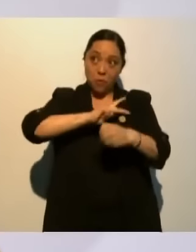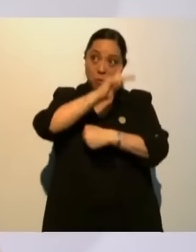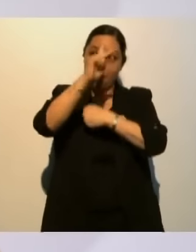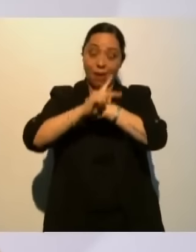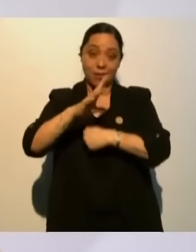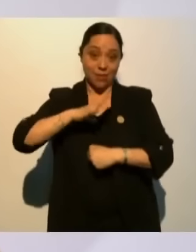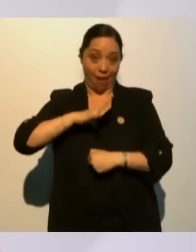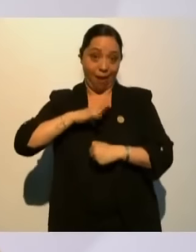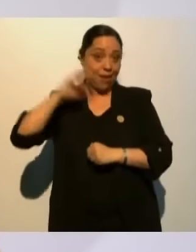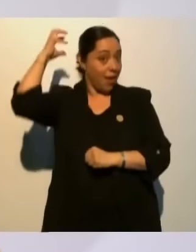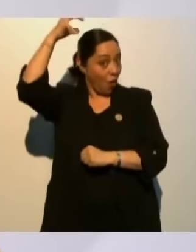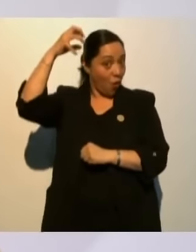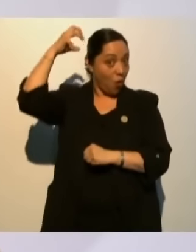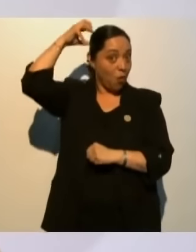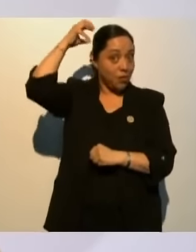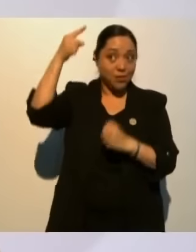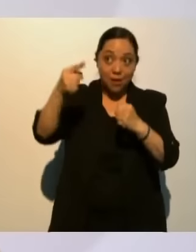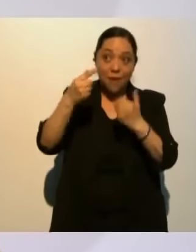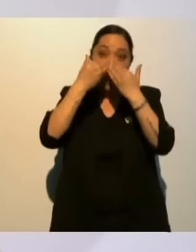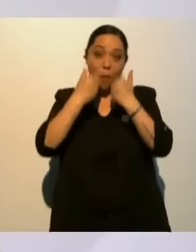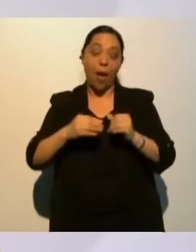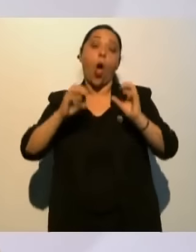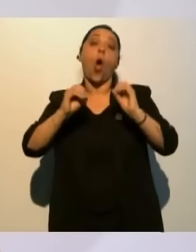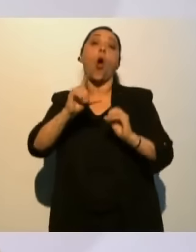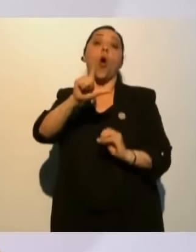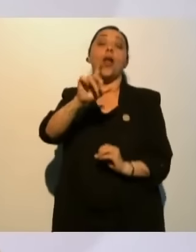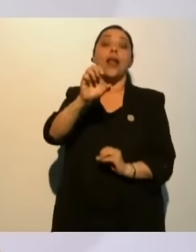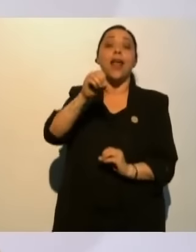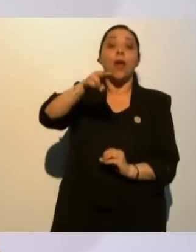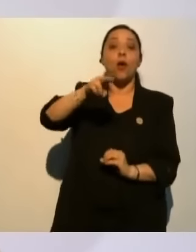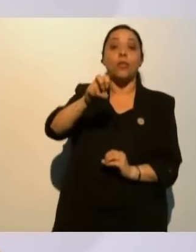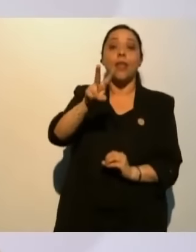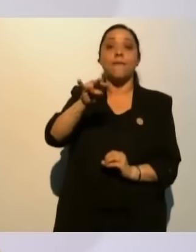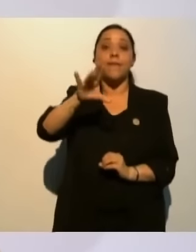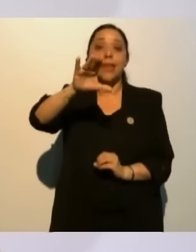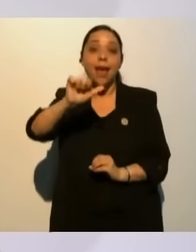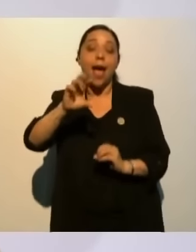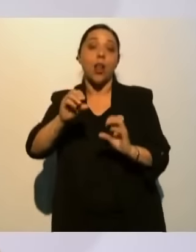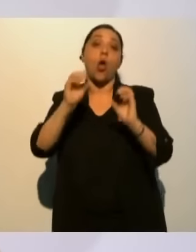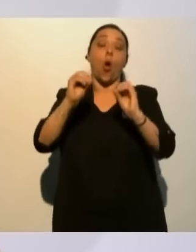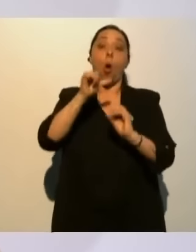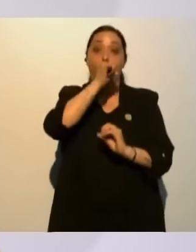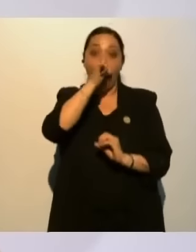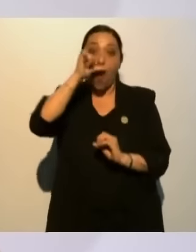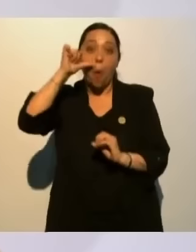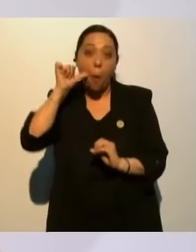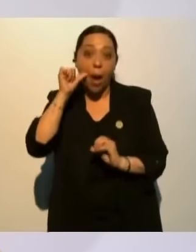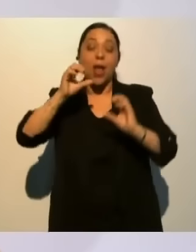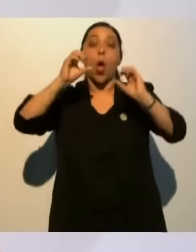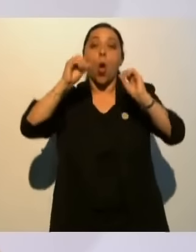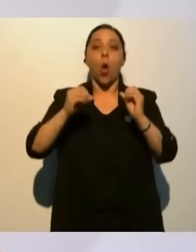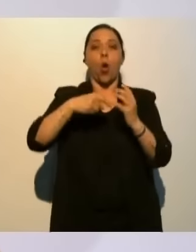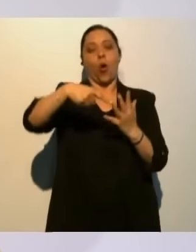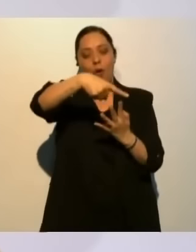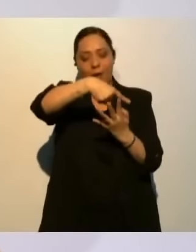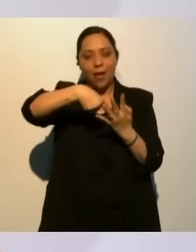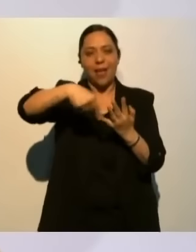Ortiz o una Leona Vicario o un Benito Juárez o los grandes héroes y heroínas de nuestra